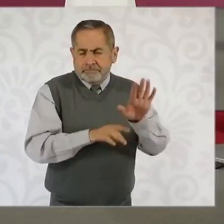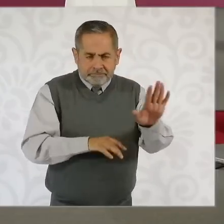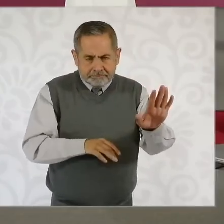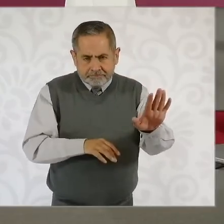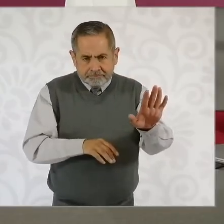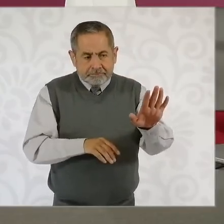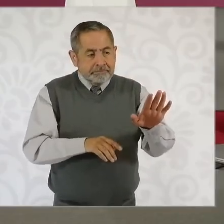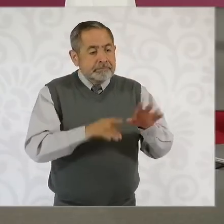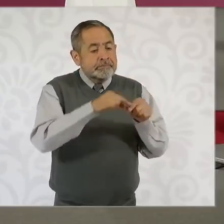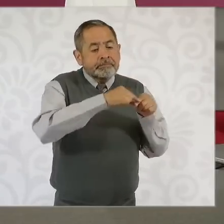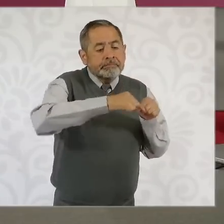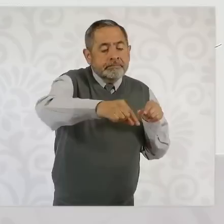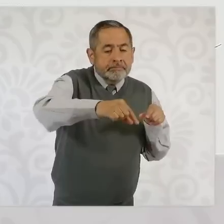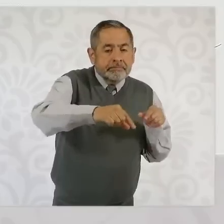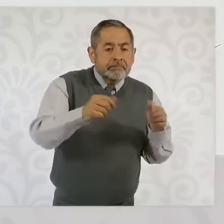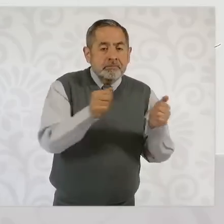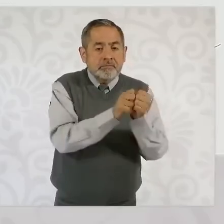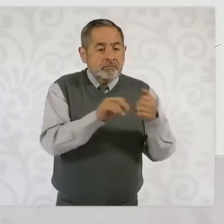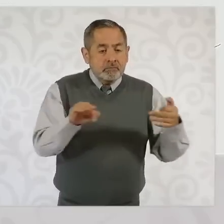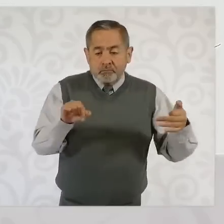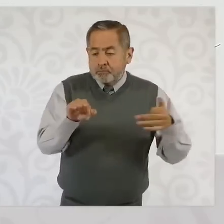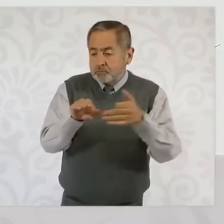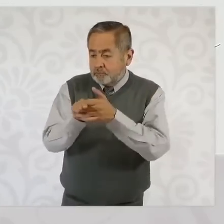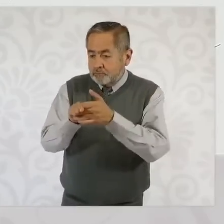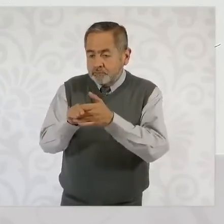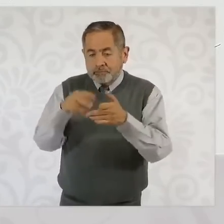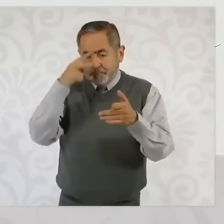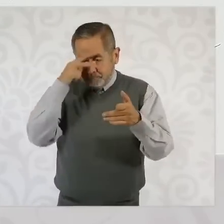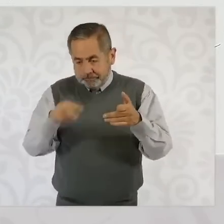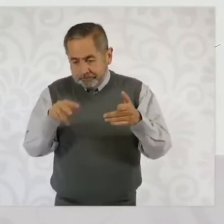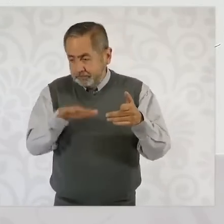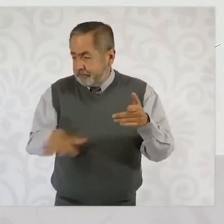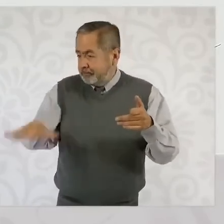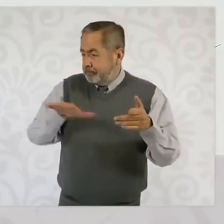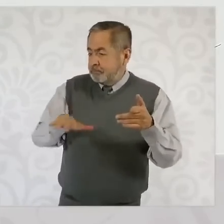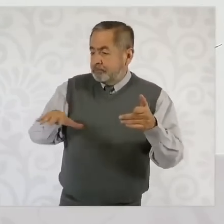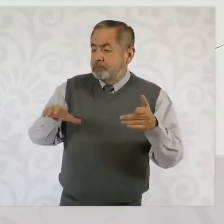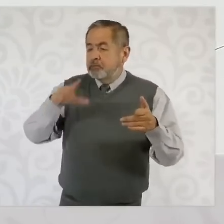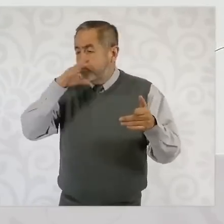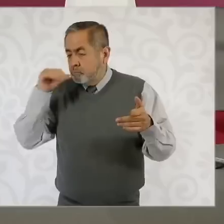el límite marino con México y Cuba en el área anteriormente llamada Golfo de México o sea solo